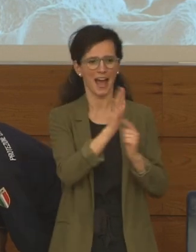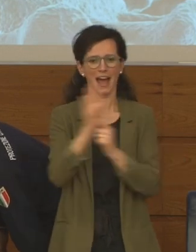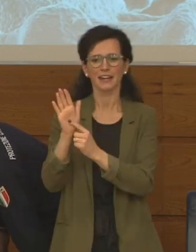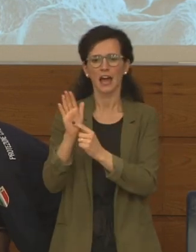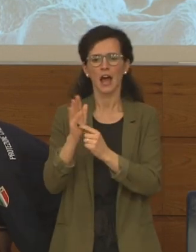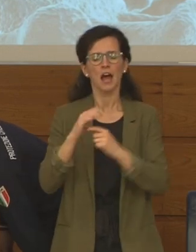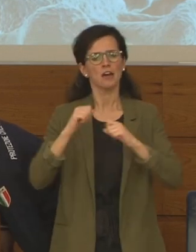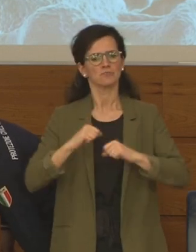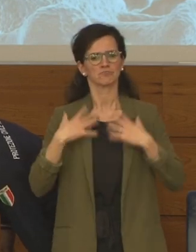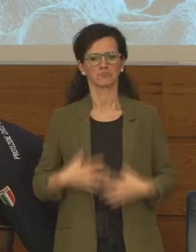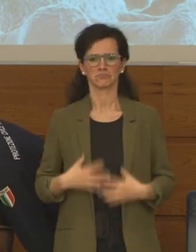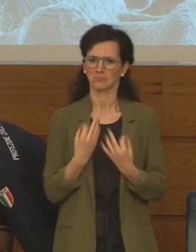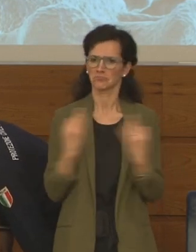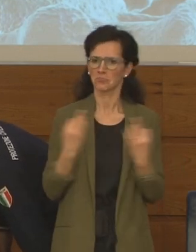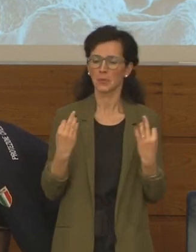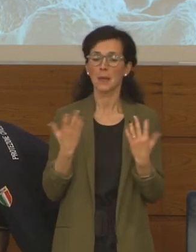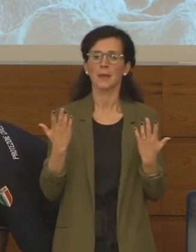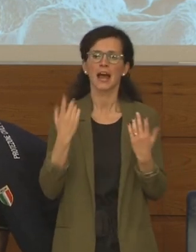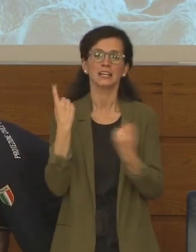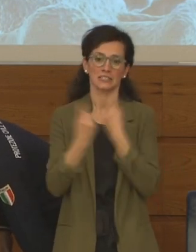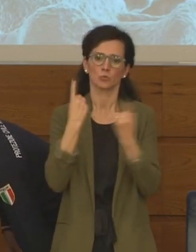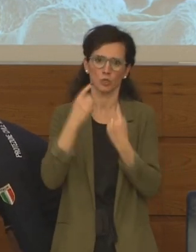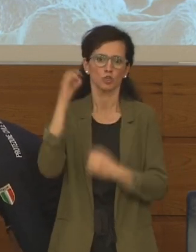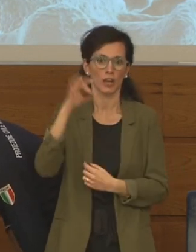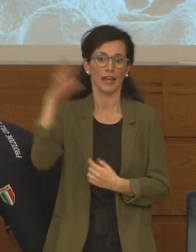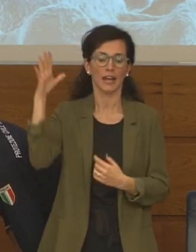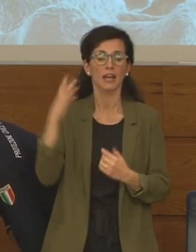rari, nella stragrande maggioranza dei casi